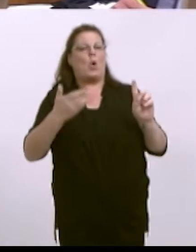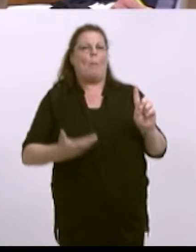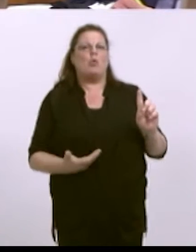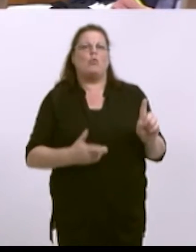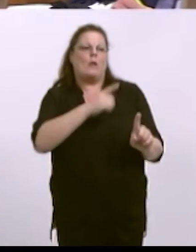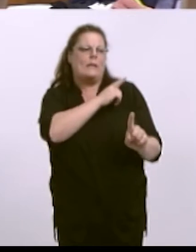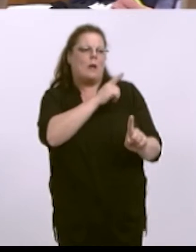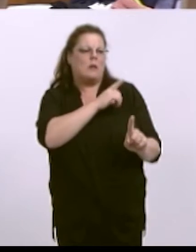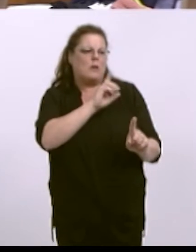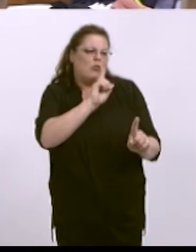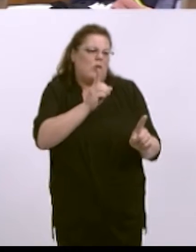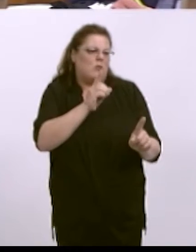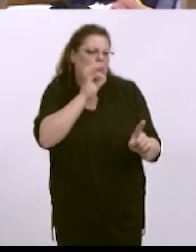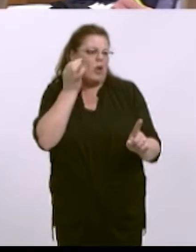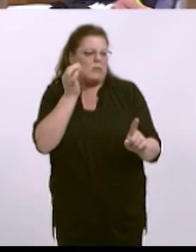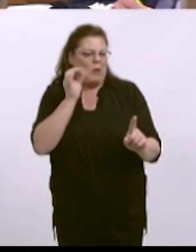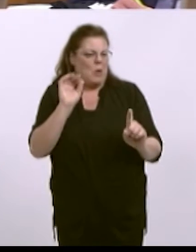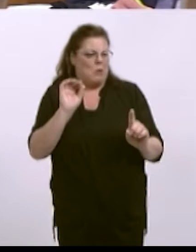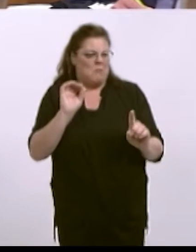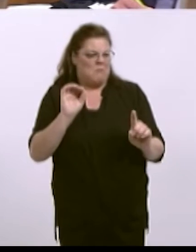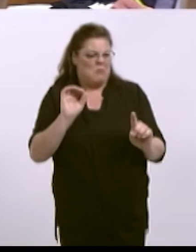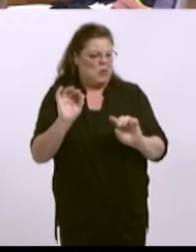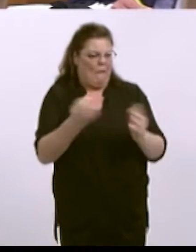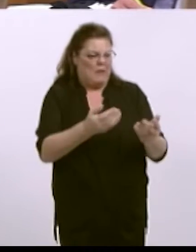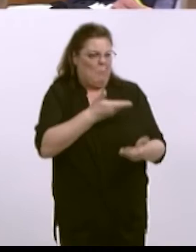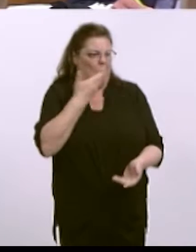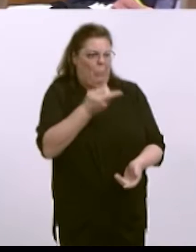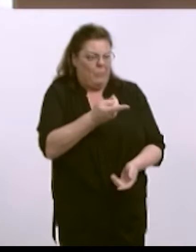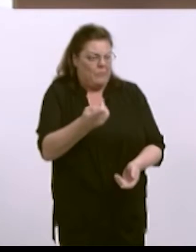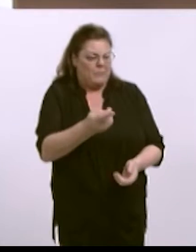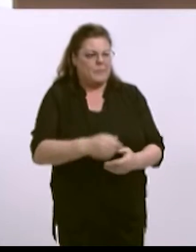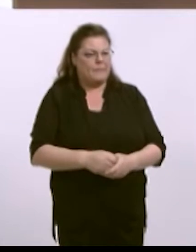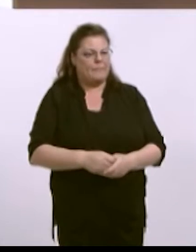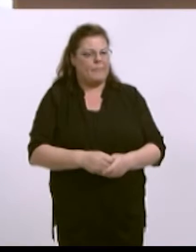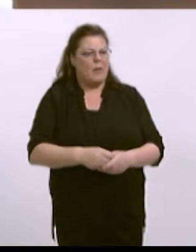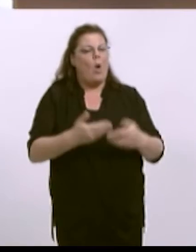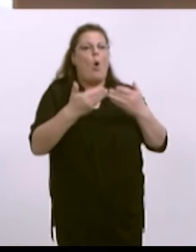ar Openreach i ddweud pam ei bod yn ormod o broblem. Wrth ddweud hynny, wrth gwrs, fel